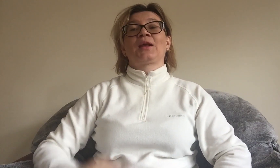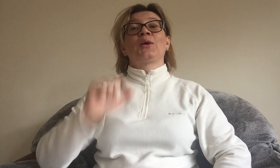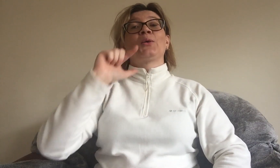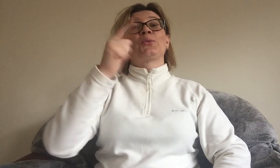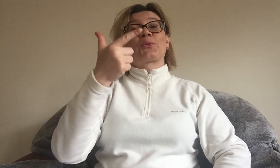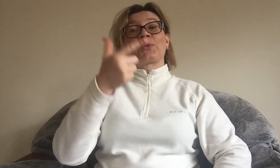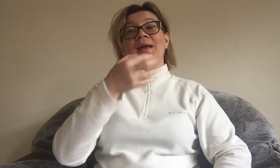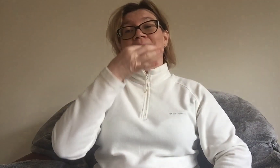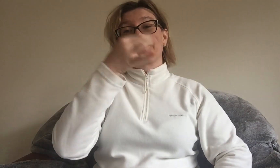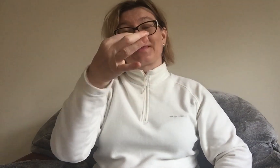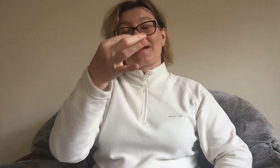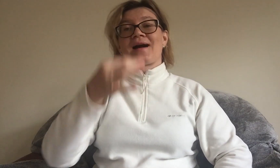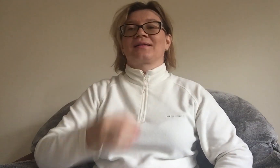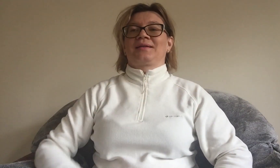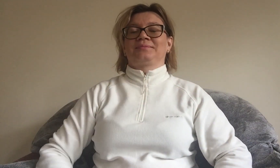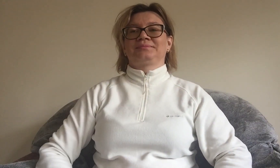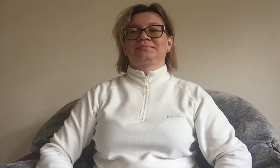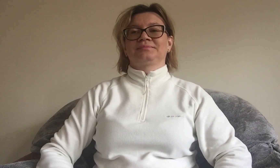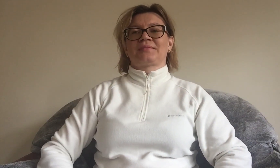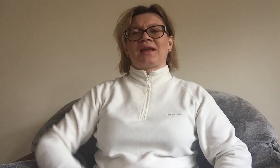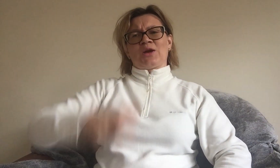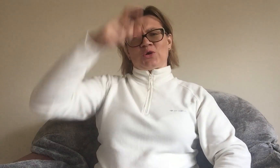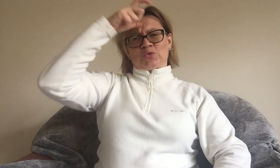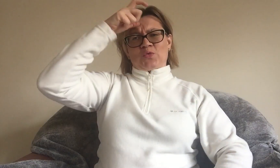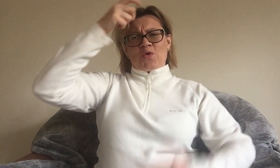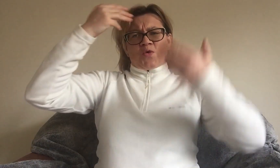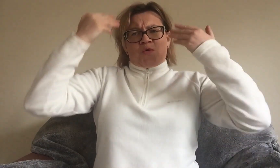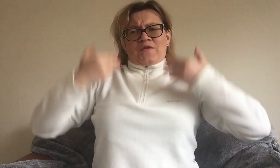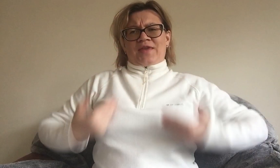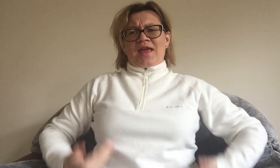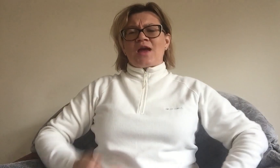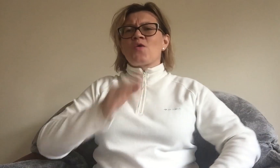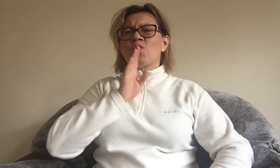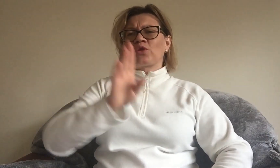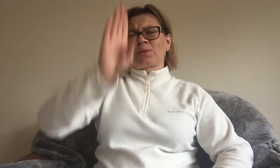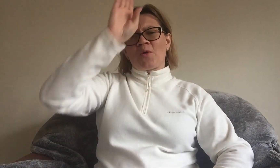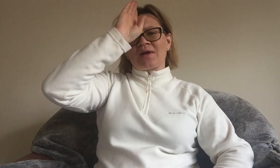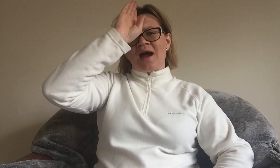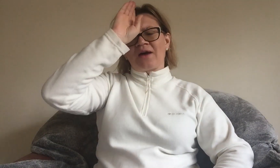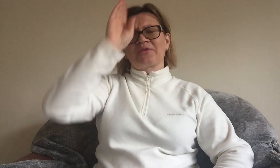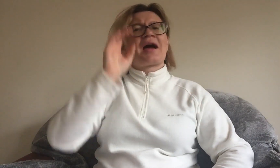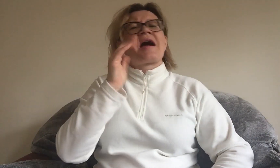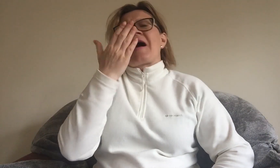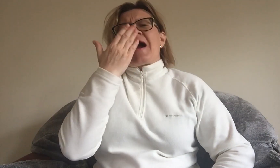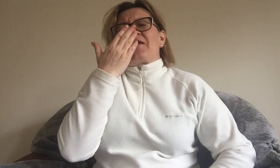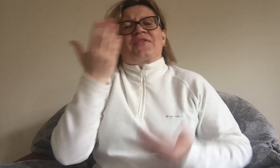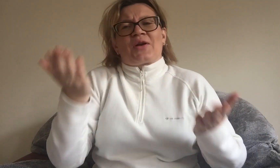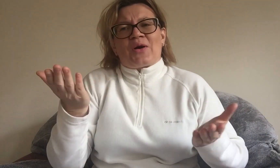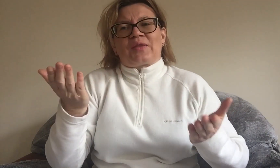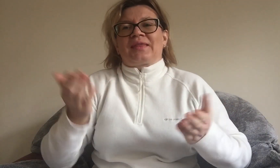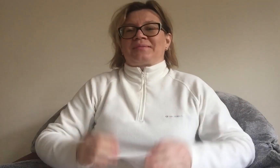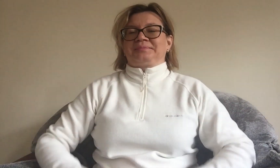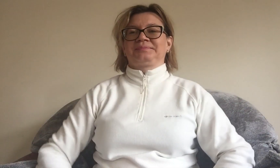2. Jak wygląda kosmonauta?